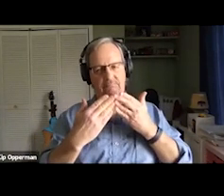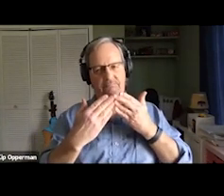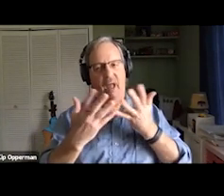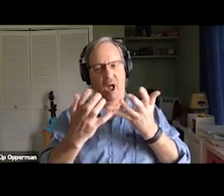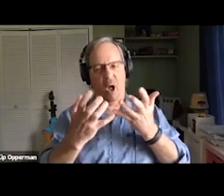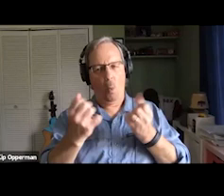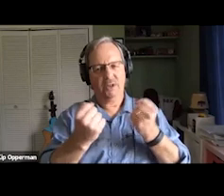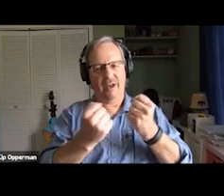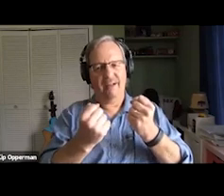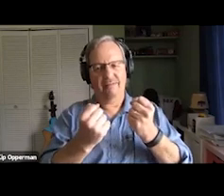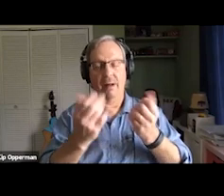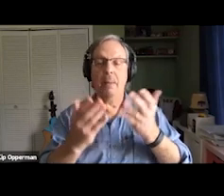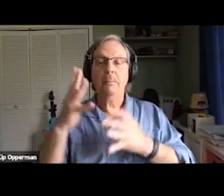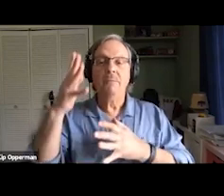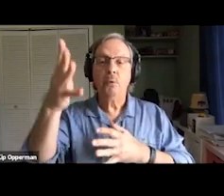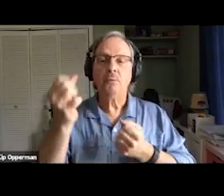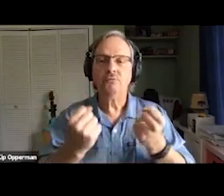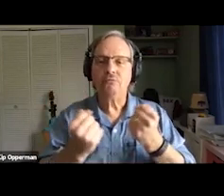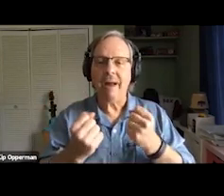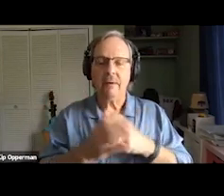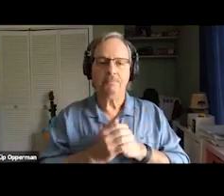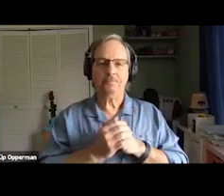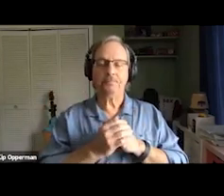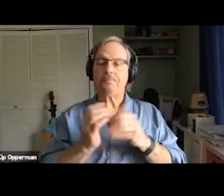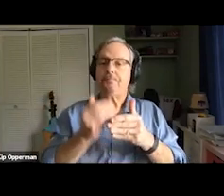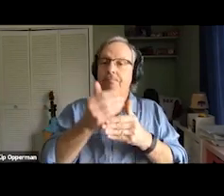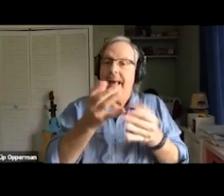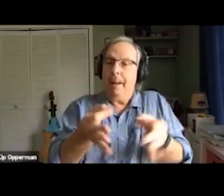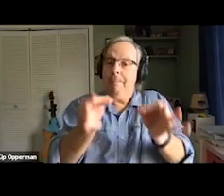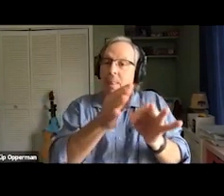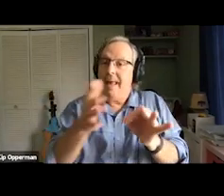Tal vez algún día. La siguiente cosa importante que hicimos con nuestros socios, la ciudad,